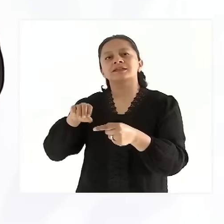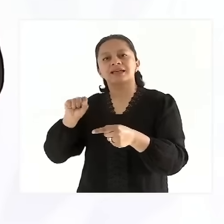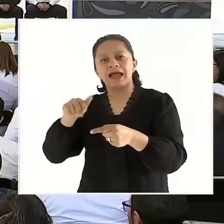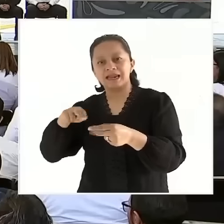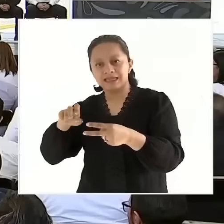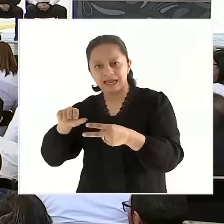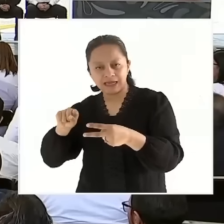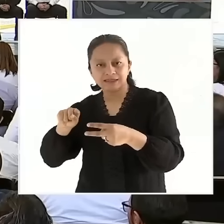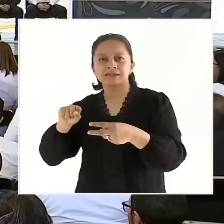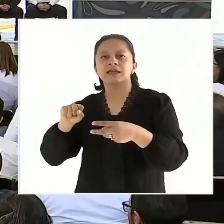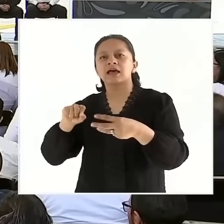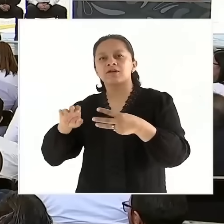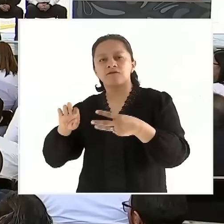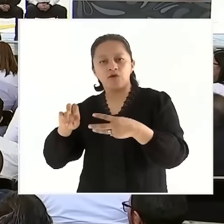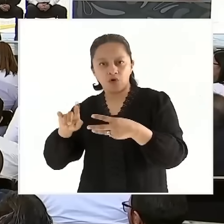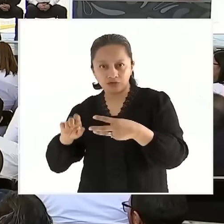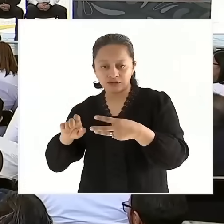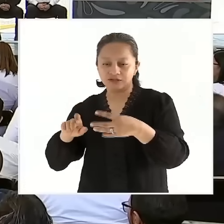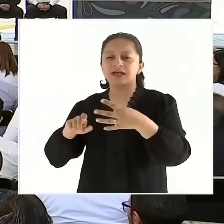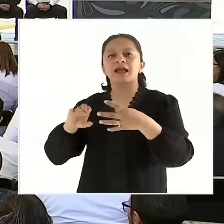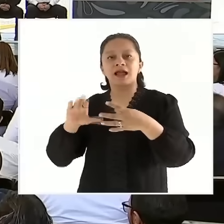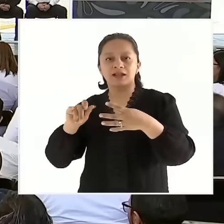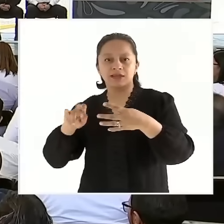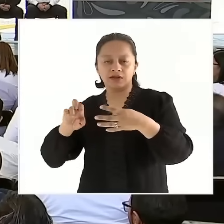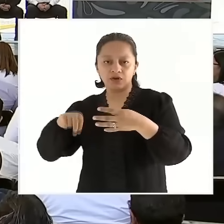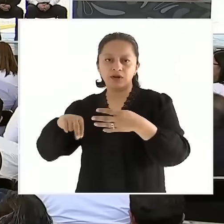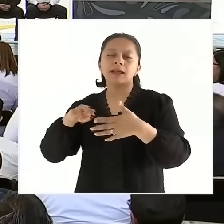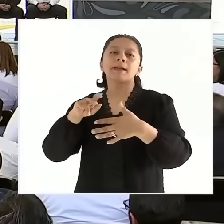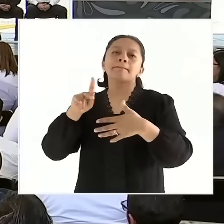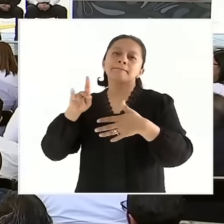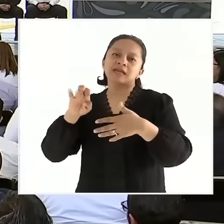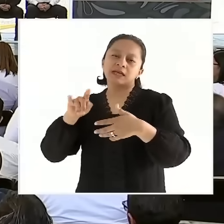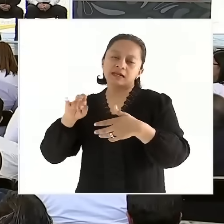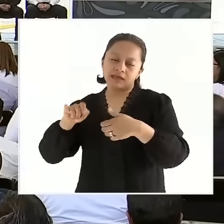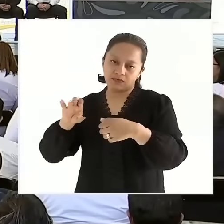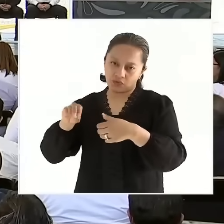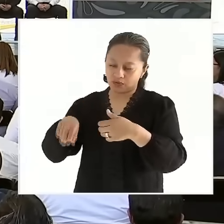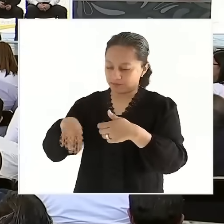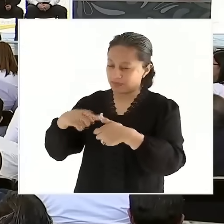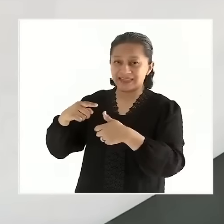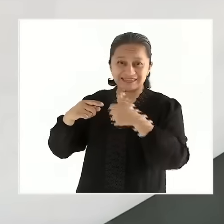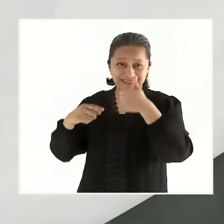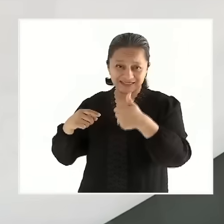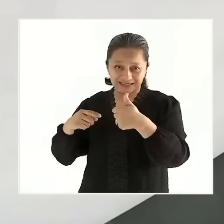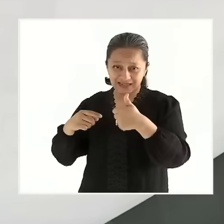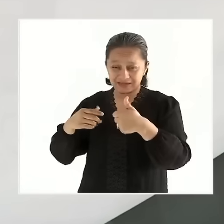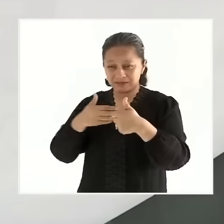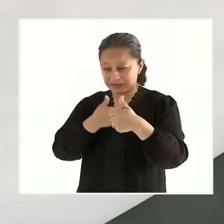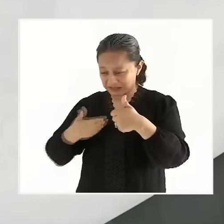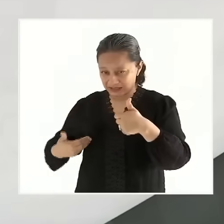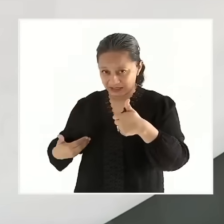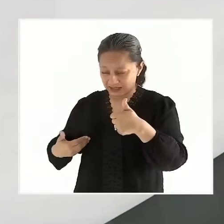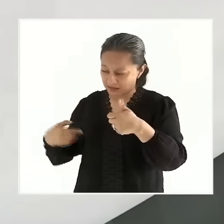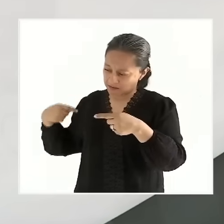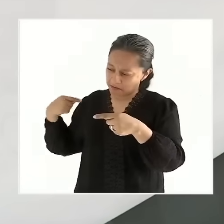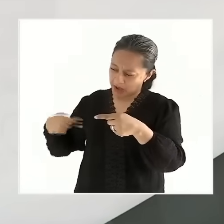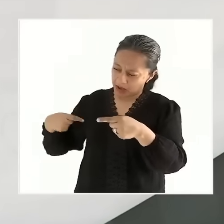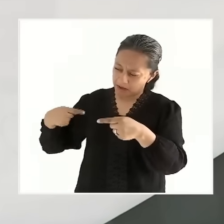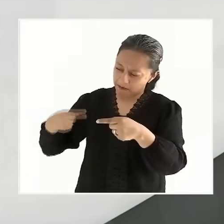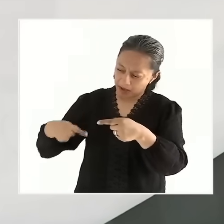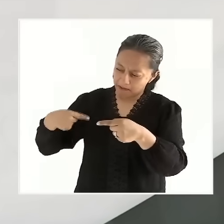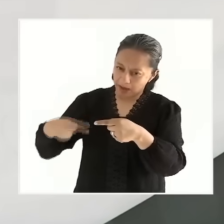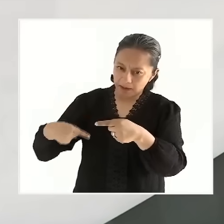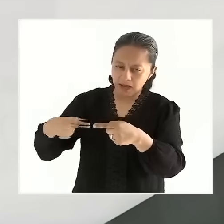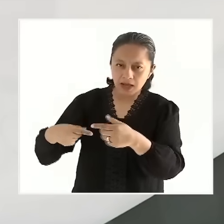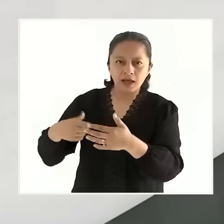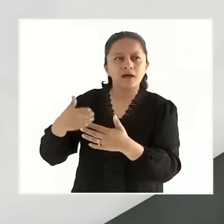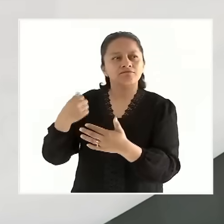Fox, Calderón y Peña Nieto. Seis exenios que se empeñaron en privatizar Comisión Federal de